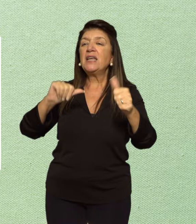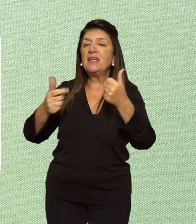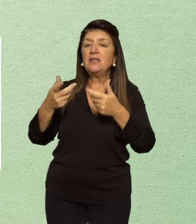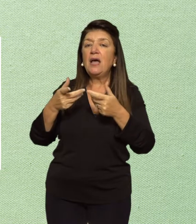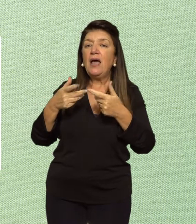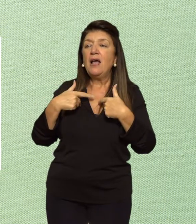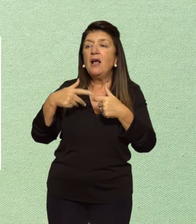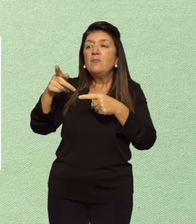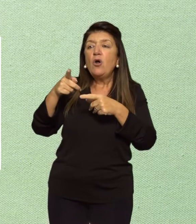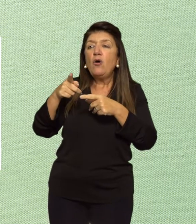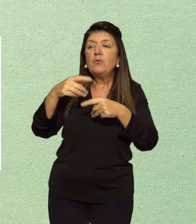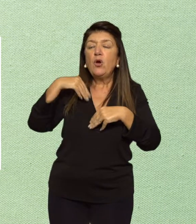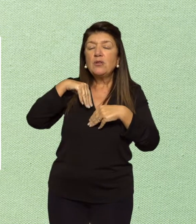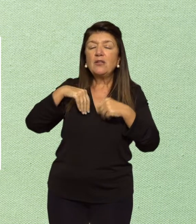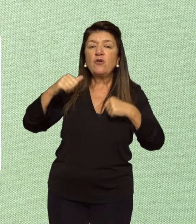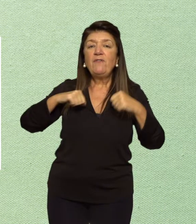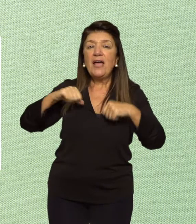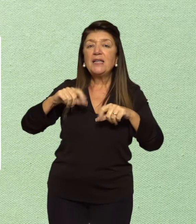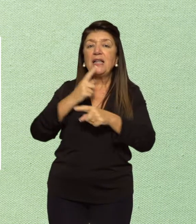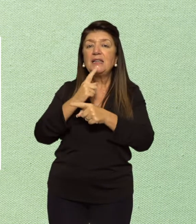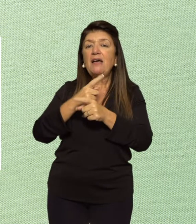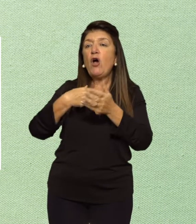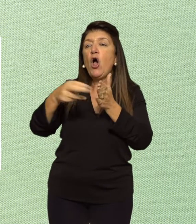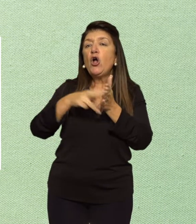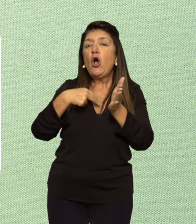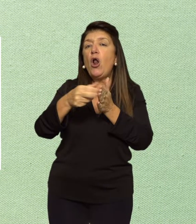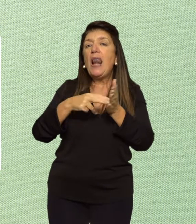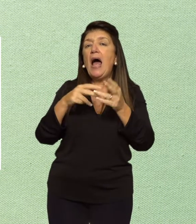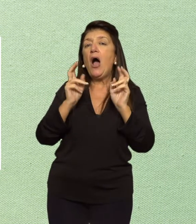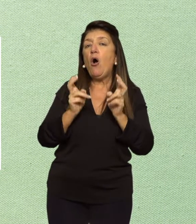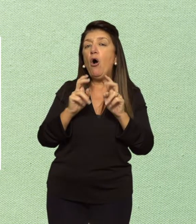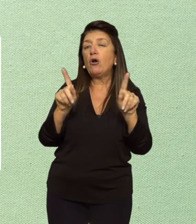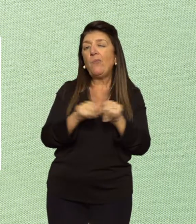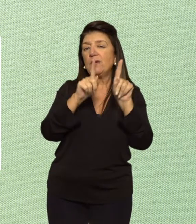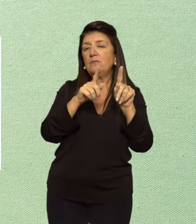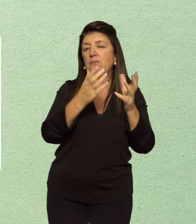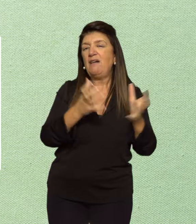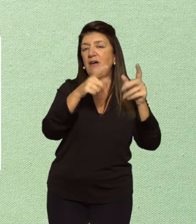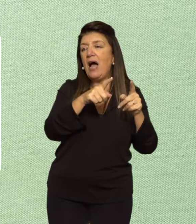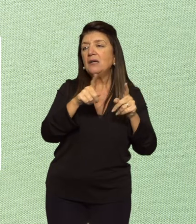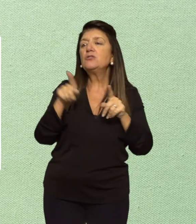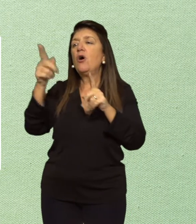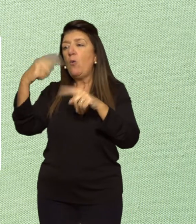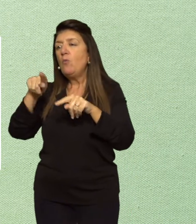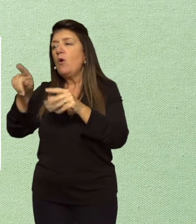una riflessione che possiamo fare perché alcune volte dobbiamo anche riconoscere che ci possono